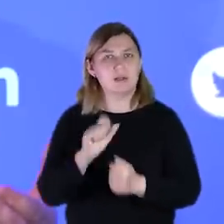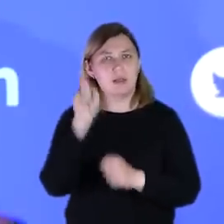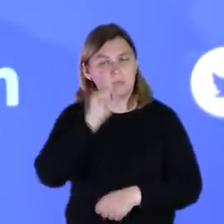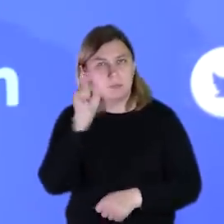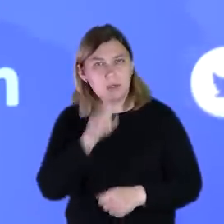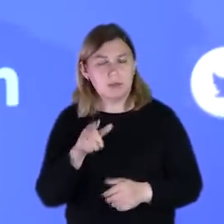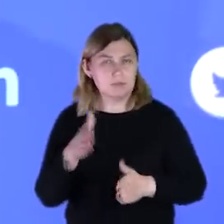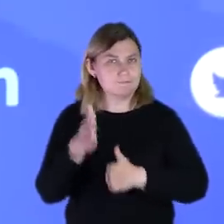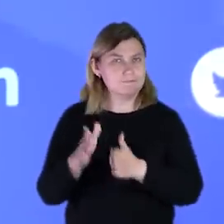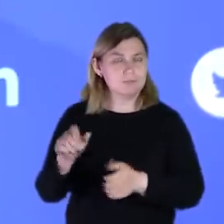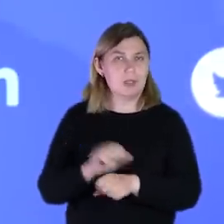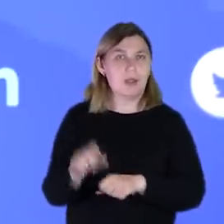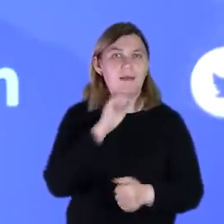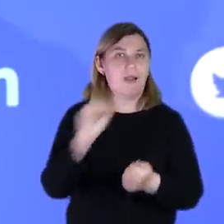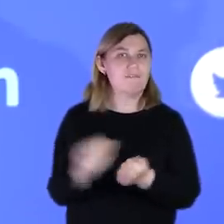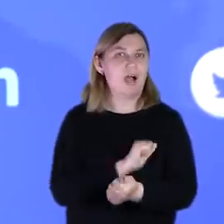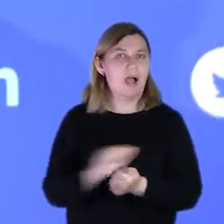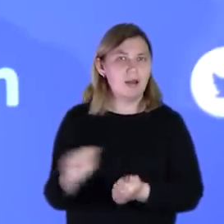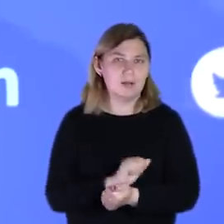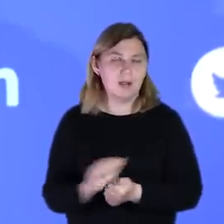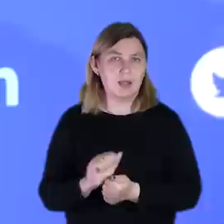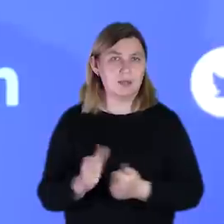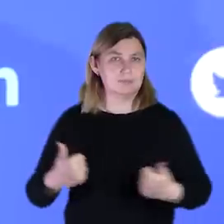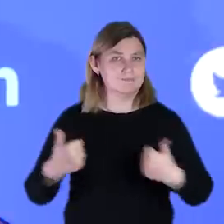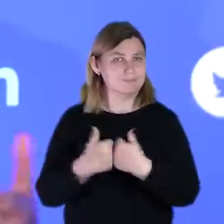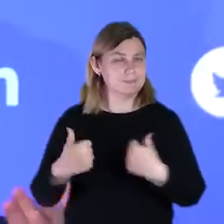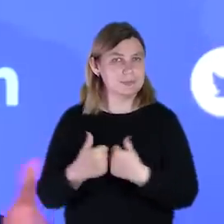zasadach walki pojedynkowej, ale nie z